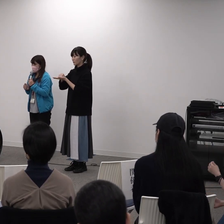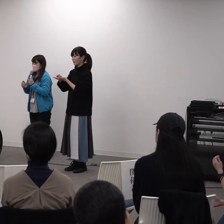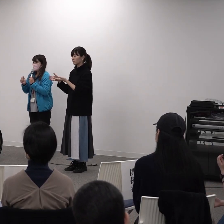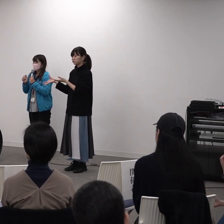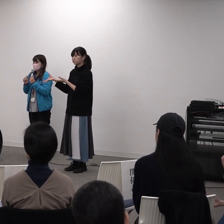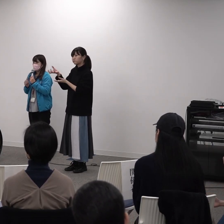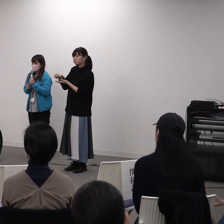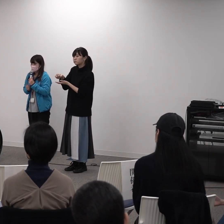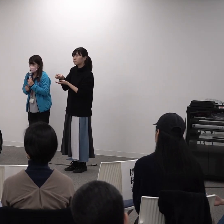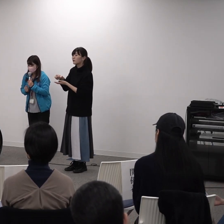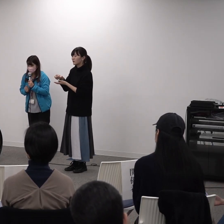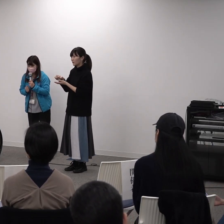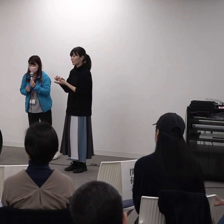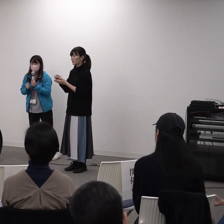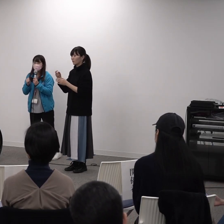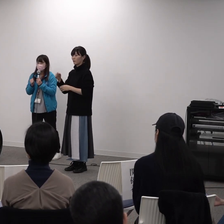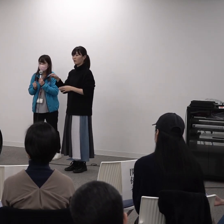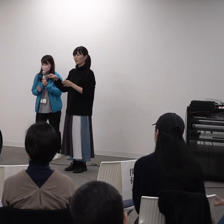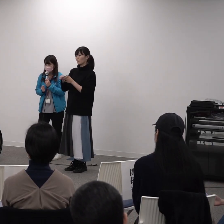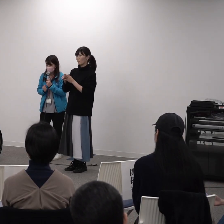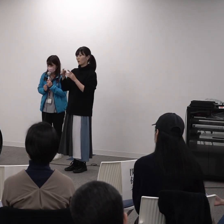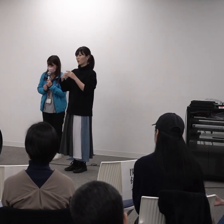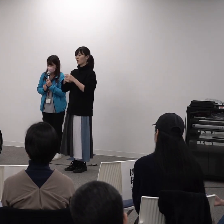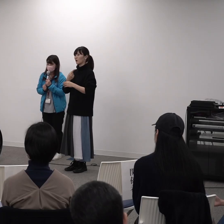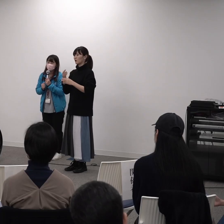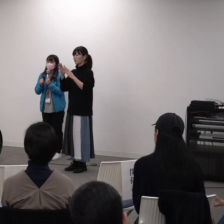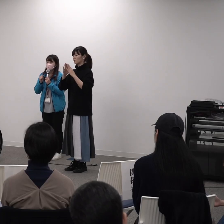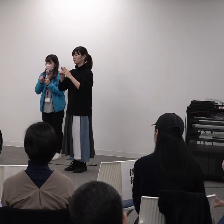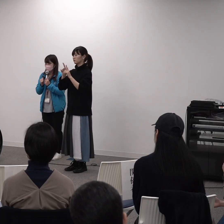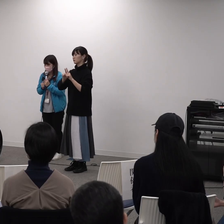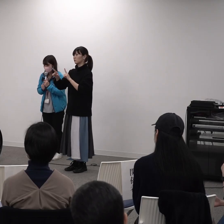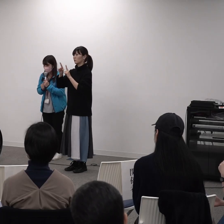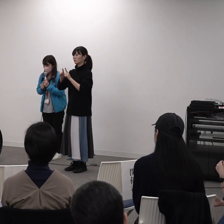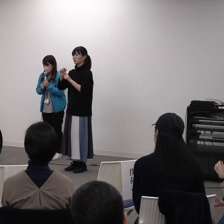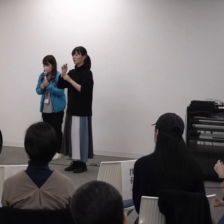例えば今まで一人暮らしを諦めてた方が一人暮らし ができるようになったり